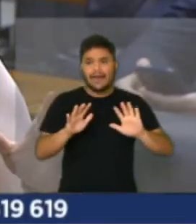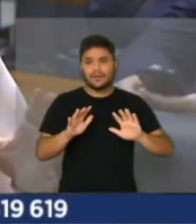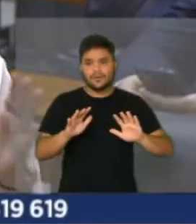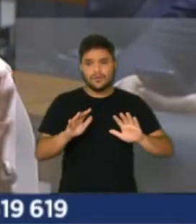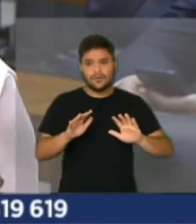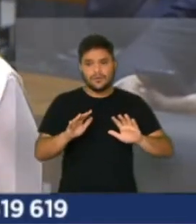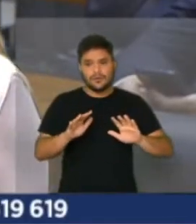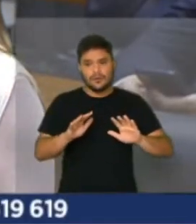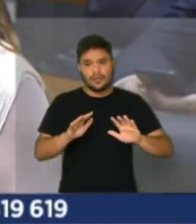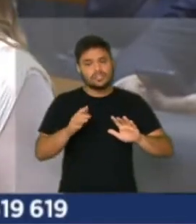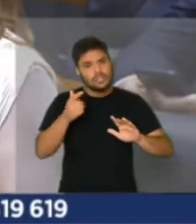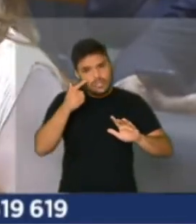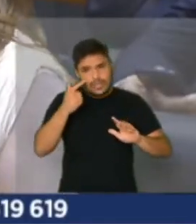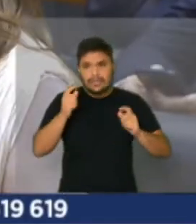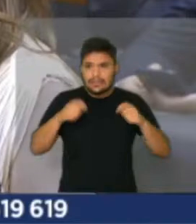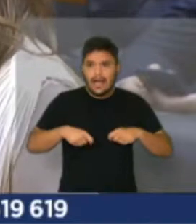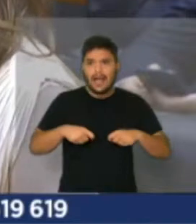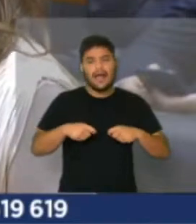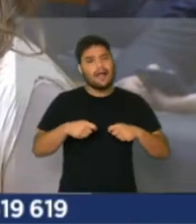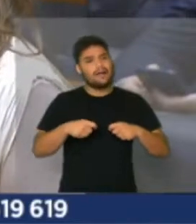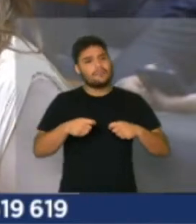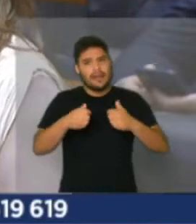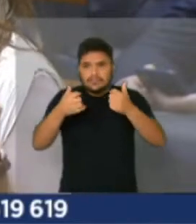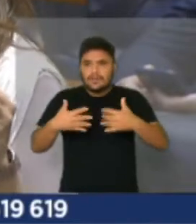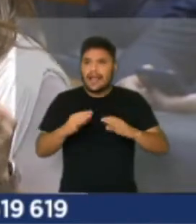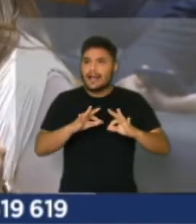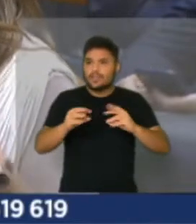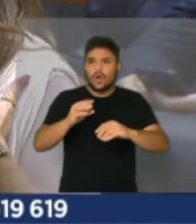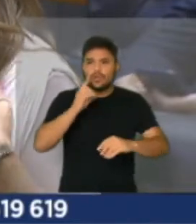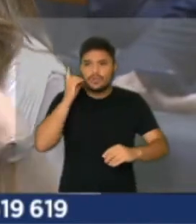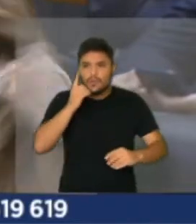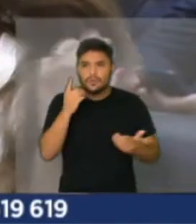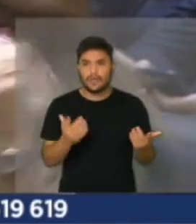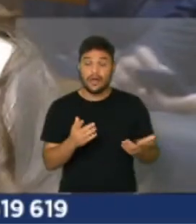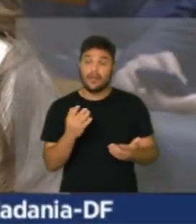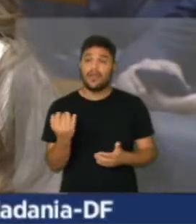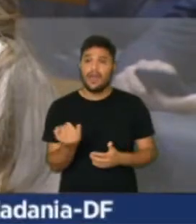DEPUTADOS. É MUITO IMPORTANTE QUE ESSE TEXTO E SAIBAM QUE ESSE TEXTO ESTÁ SENDO CONSTRUÍDO HÁ QUASE 60 DIAS,